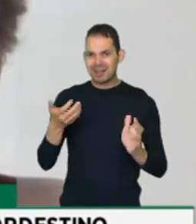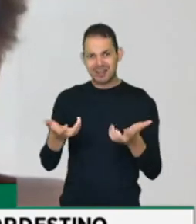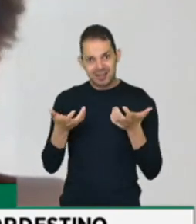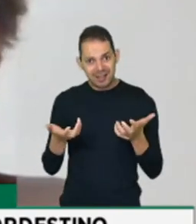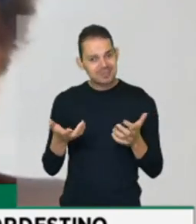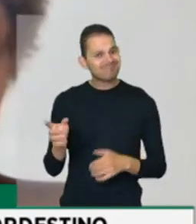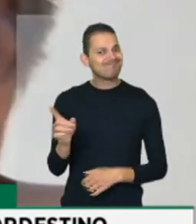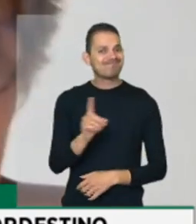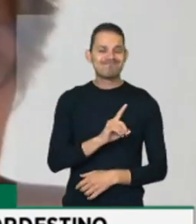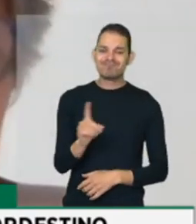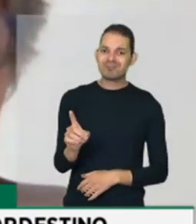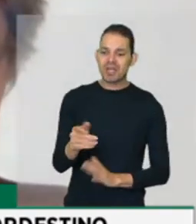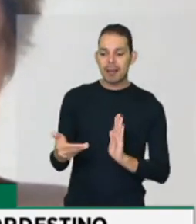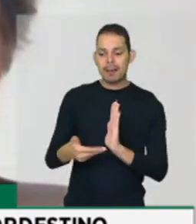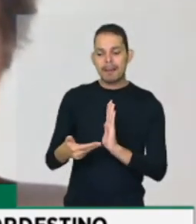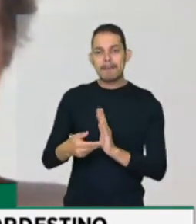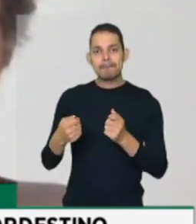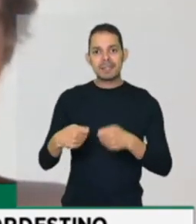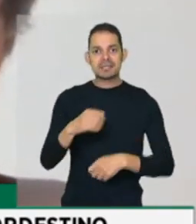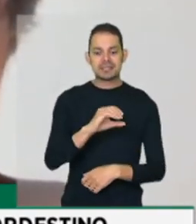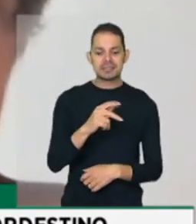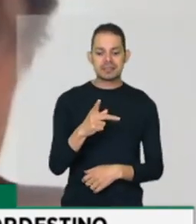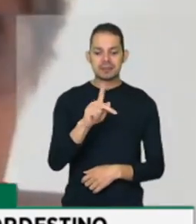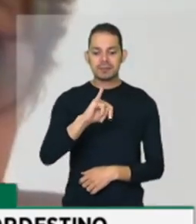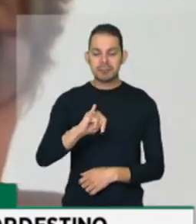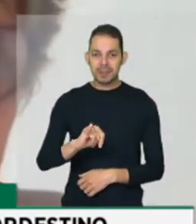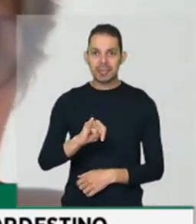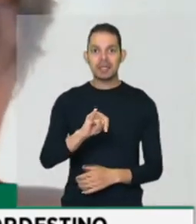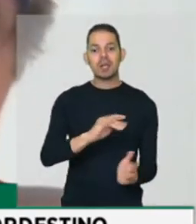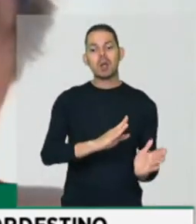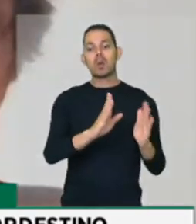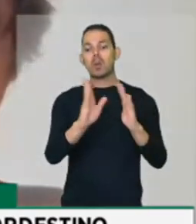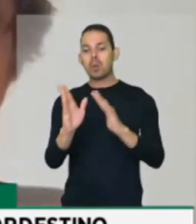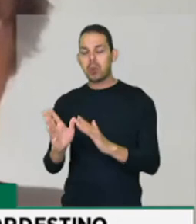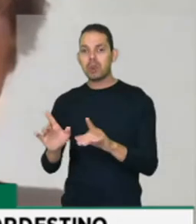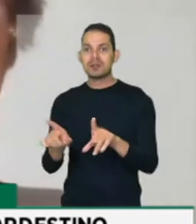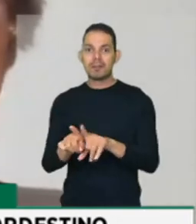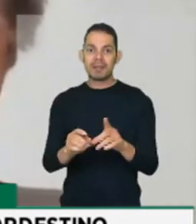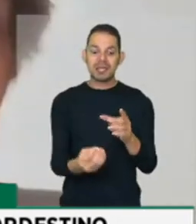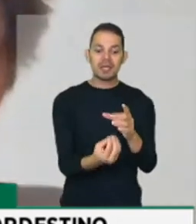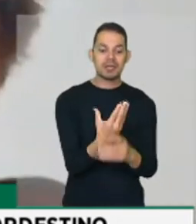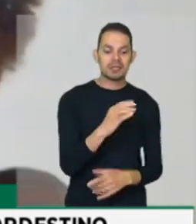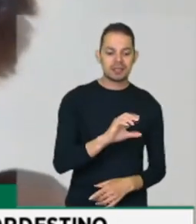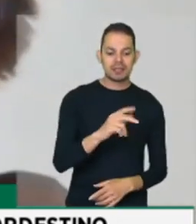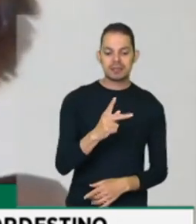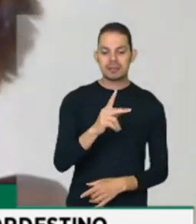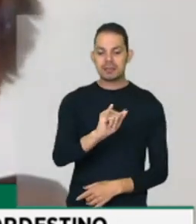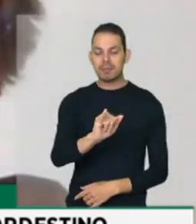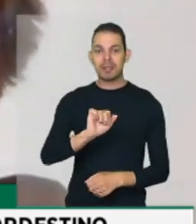DEVERIA ESTAR PRORROGANDO ESSA CPI... CRIANDO A CPI DA PANDEMIA. PARA QUE NÓS POSSAMOS APRESENTAR RESULTADOS É SOCIEDADE. -- [DEPUTADA]: